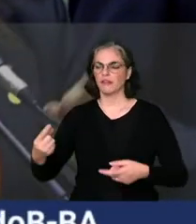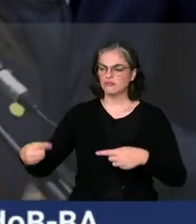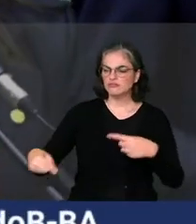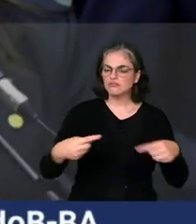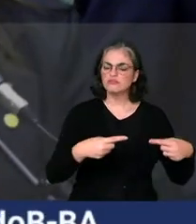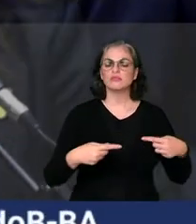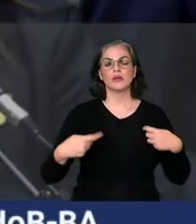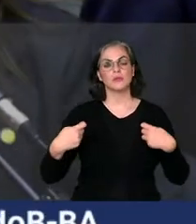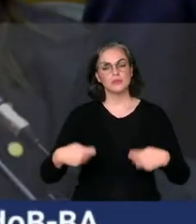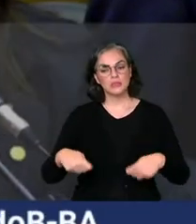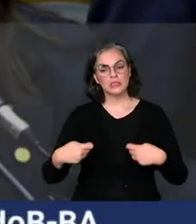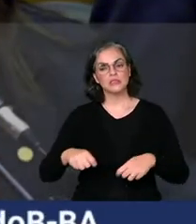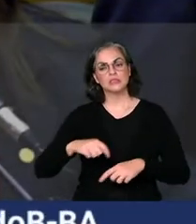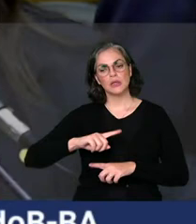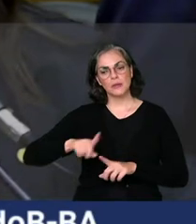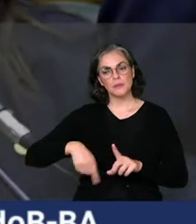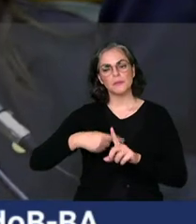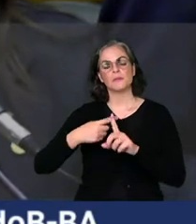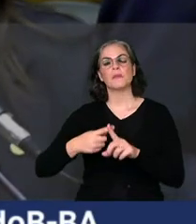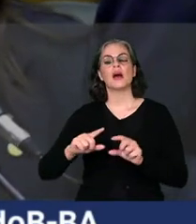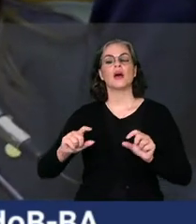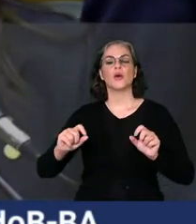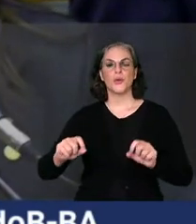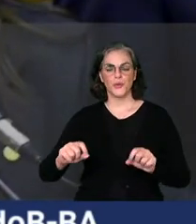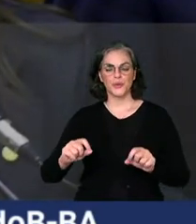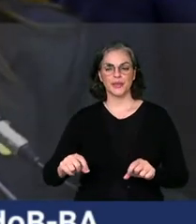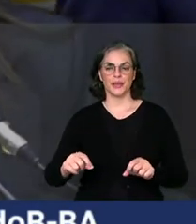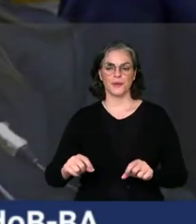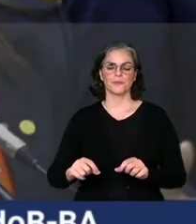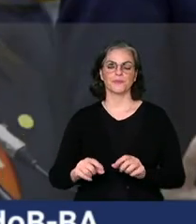AQUI DIVERSOS DIÁLOGOS QUE FOSSE AUMENTADO TAMBÉM A CONTRIBUIÇÃO, A CONTRA PARTIDA DA LEGALIZAÇÃO DOS